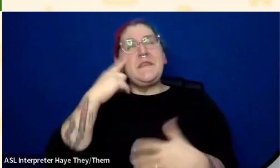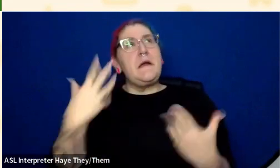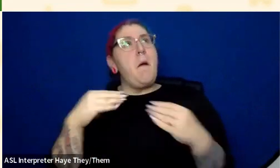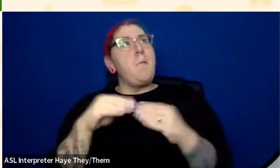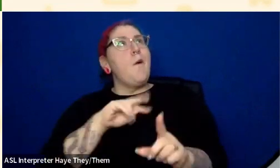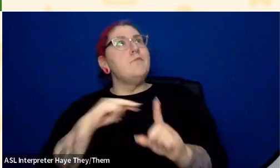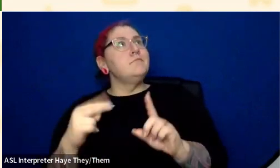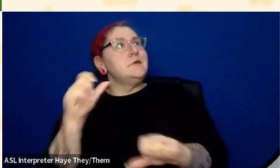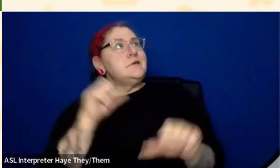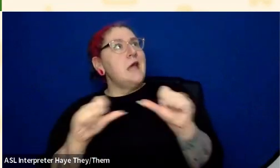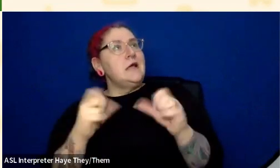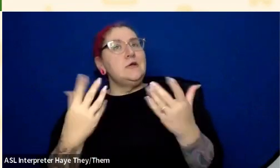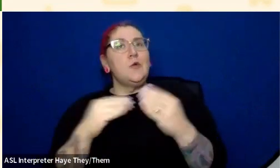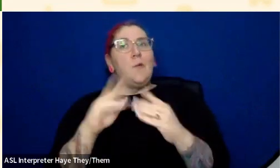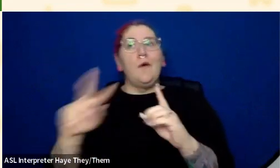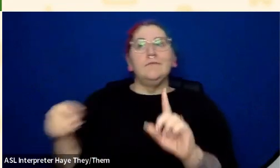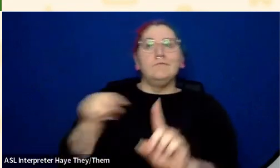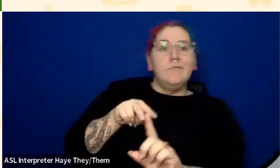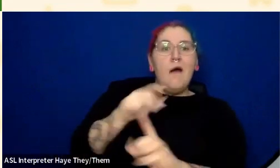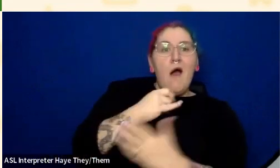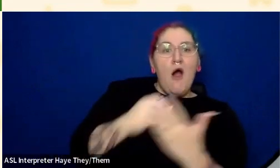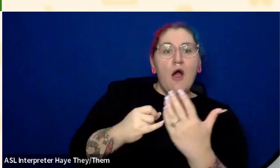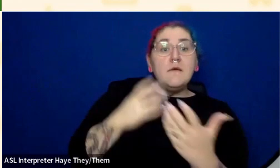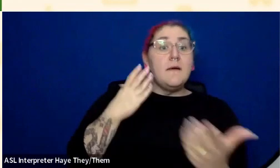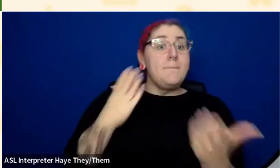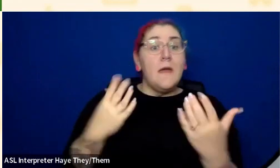o el lado artístico de las cosas, tal vez el lado administrativo de las cosas,